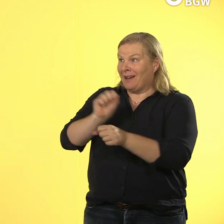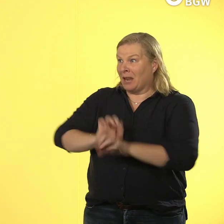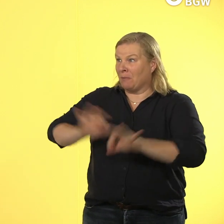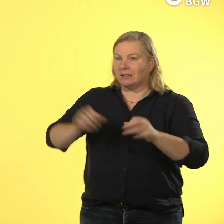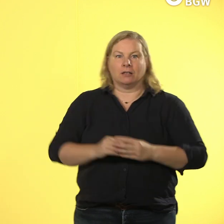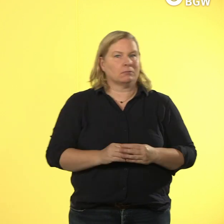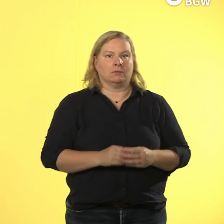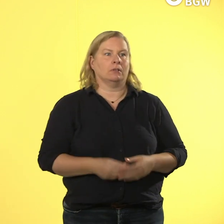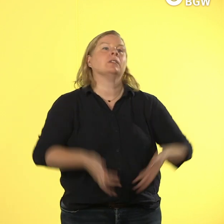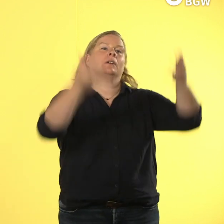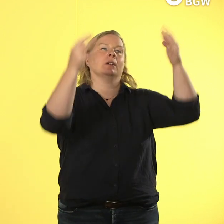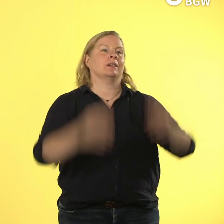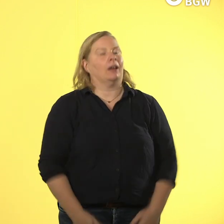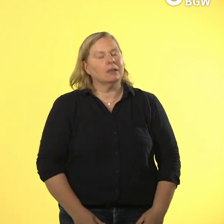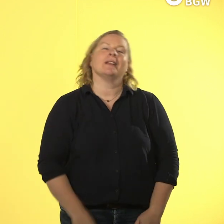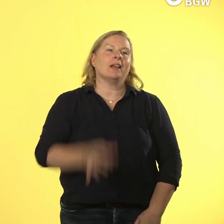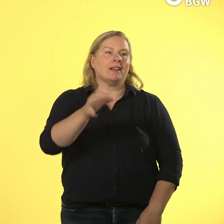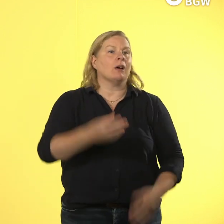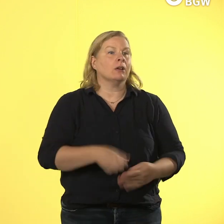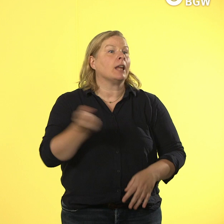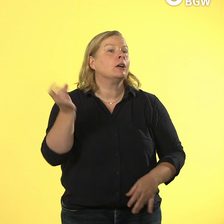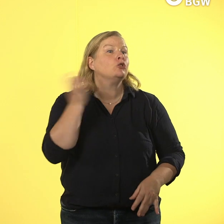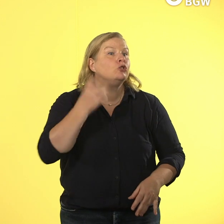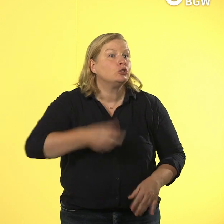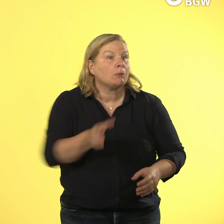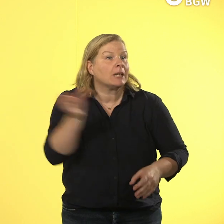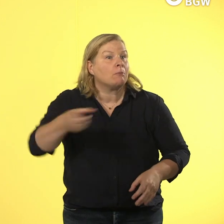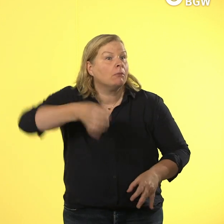Das ist doch lächerlich." Das macht der hohe Stresspegel, das macht die Voraktivierung.